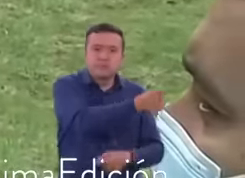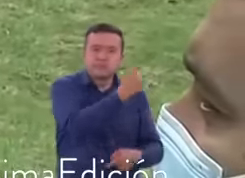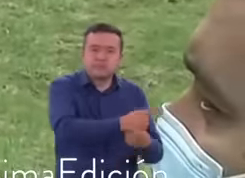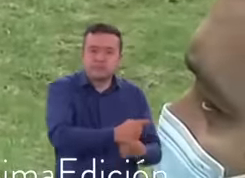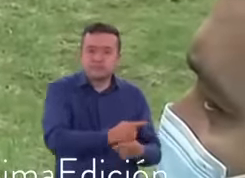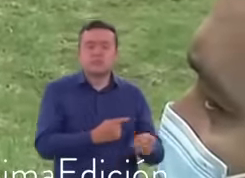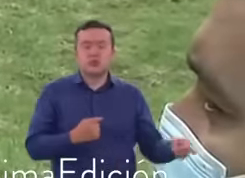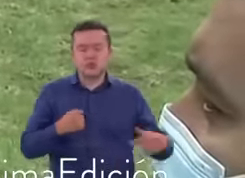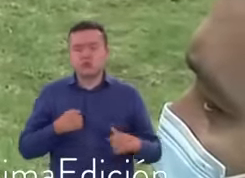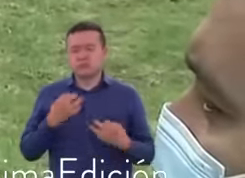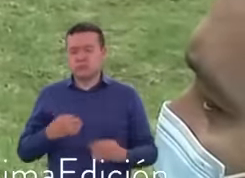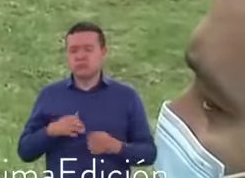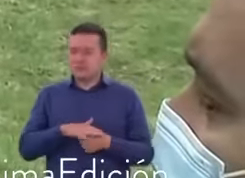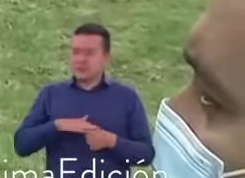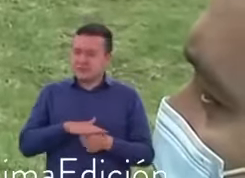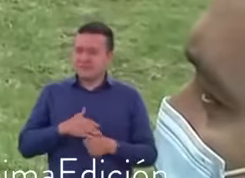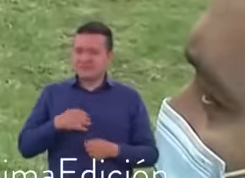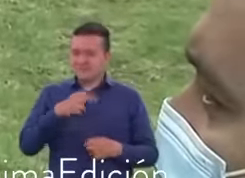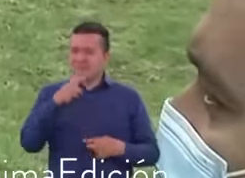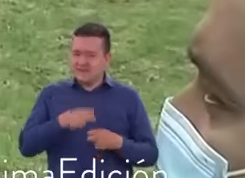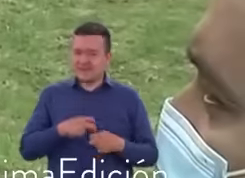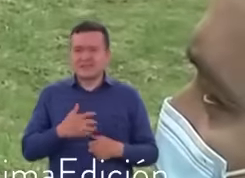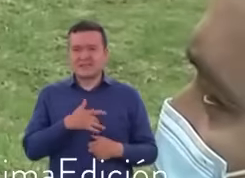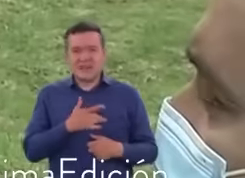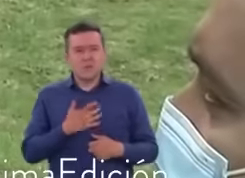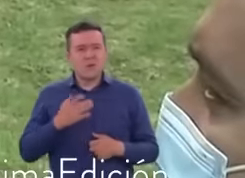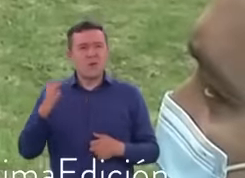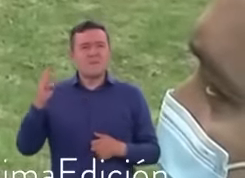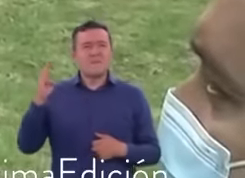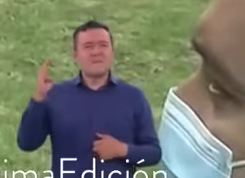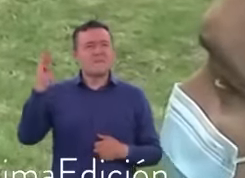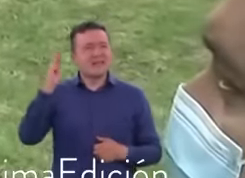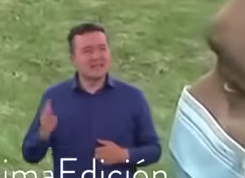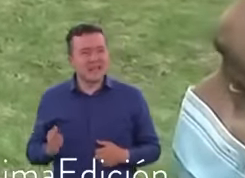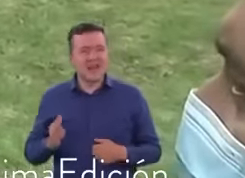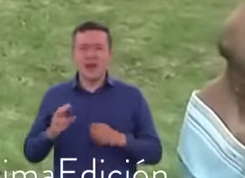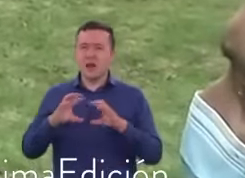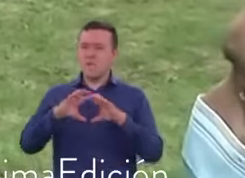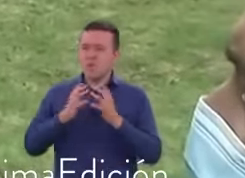accidente.